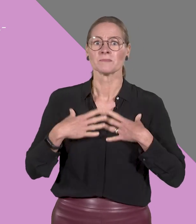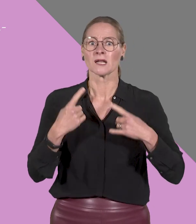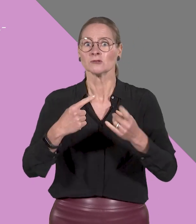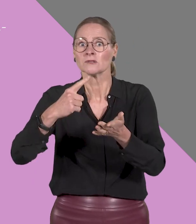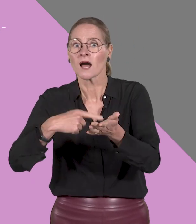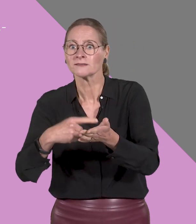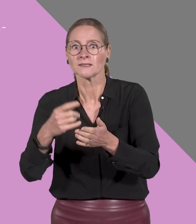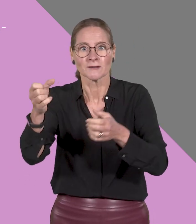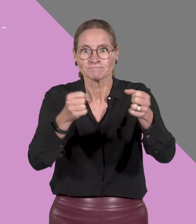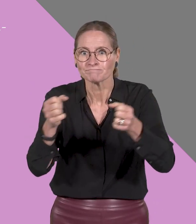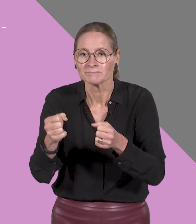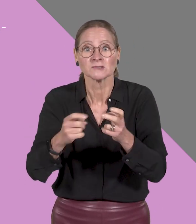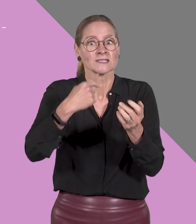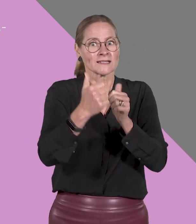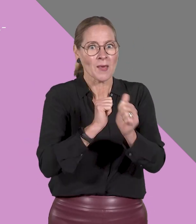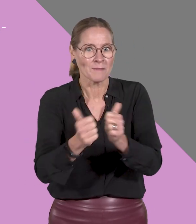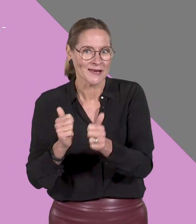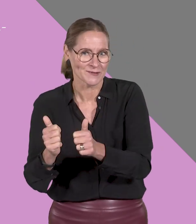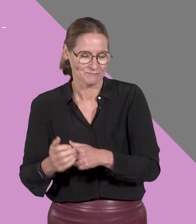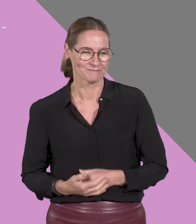mielenkiintoisia haastatteluja ja kilpailuja.